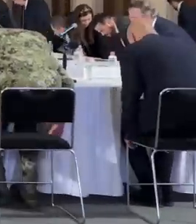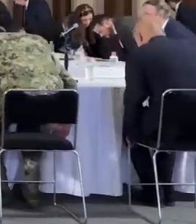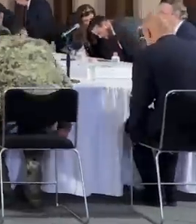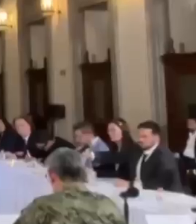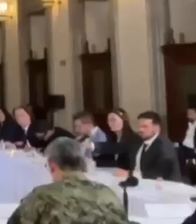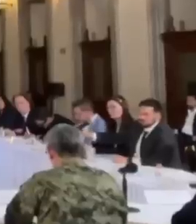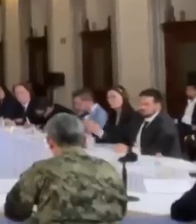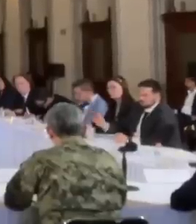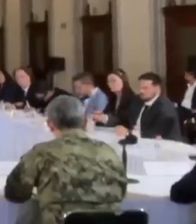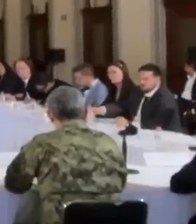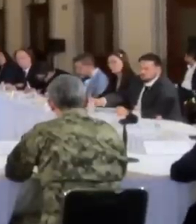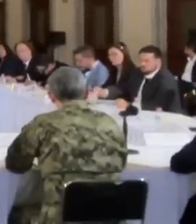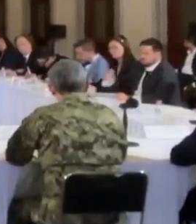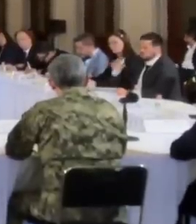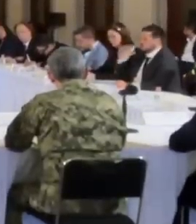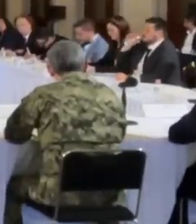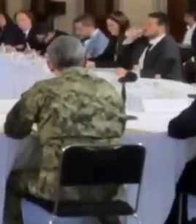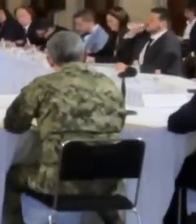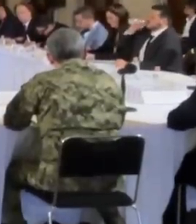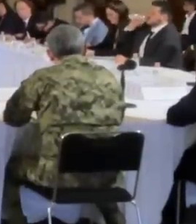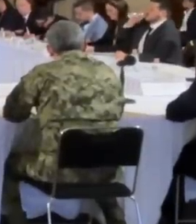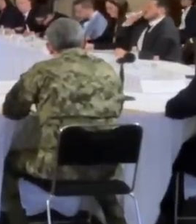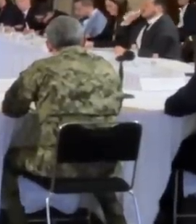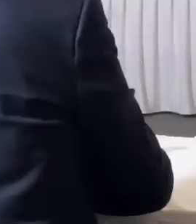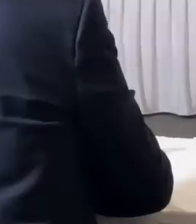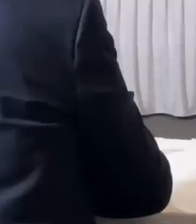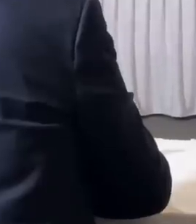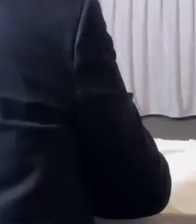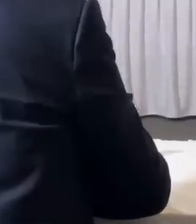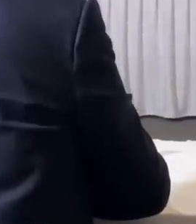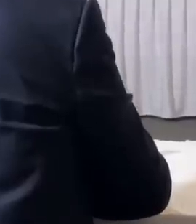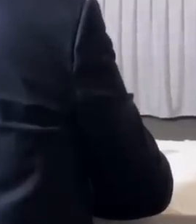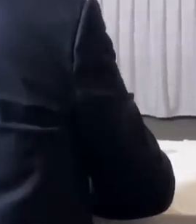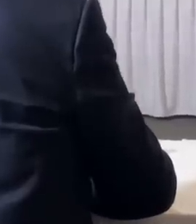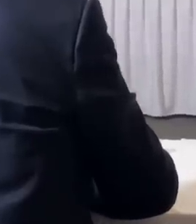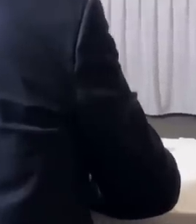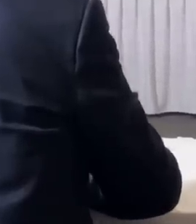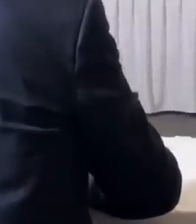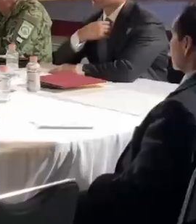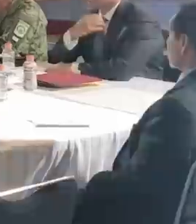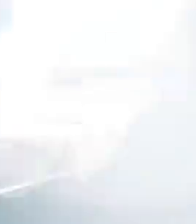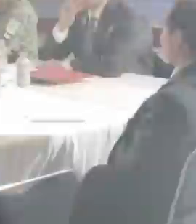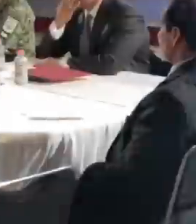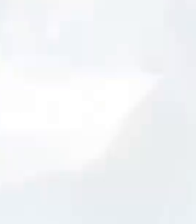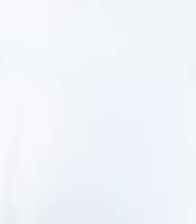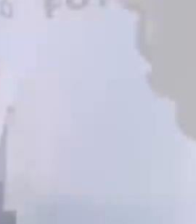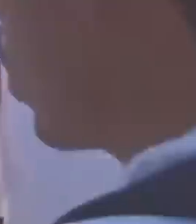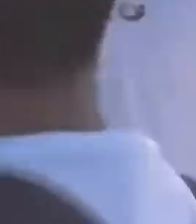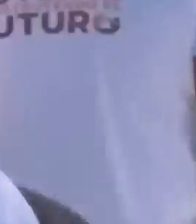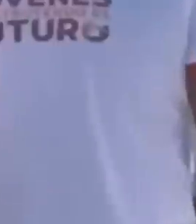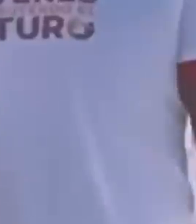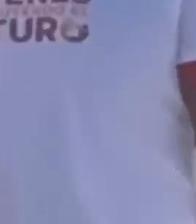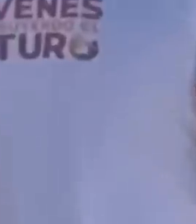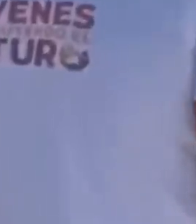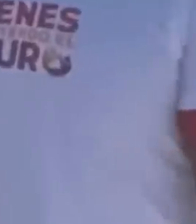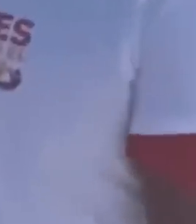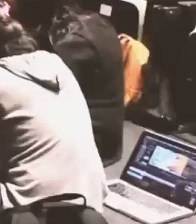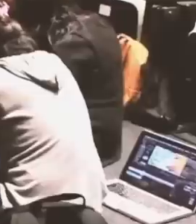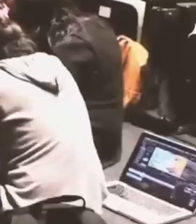del gobierno de México que se basa en cuatro ejes principales atención a las causas consolidación